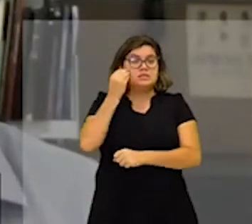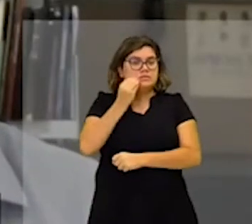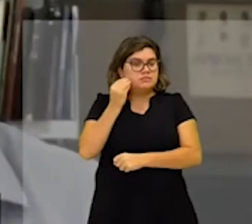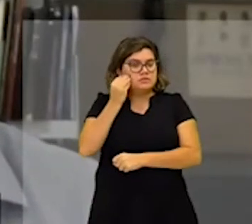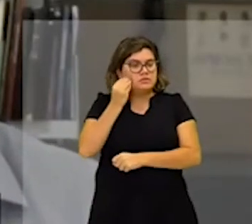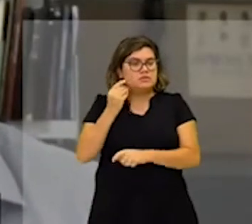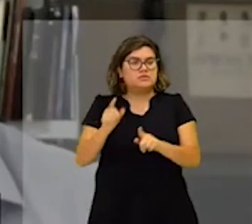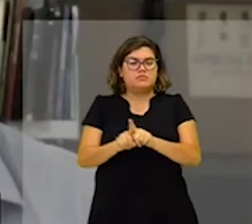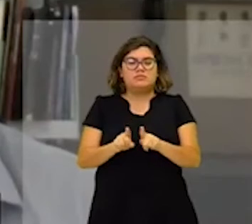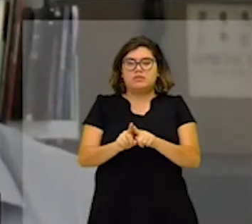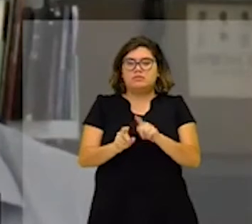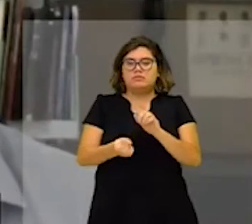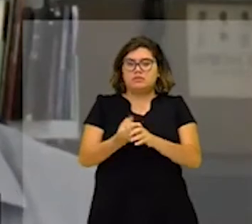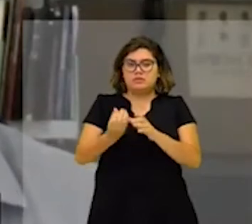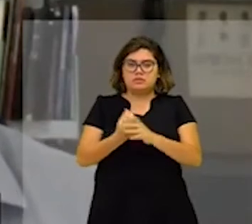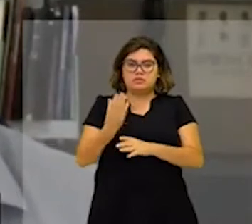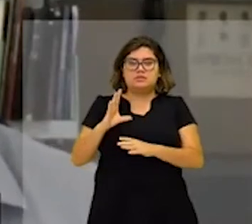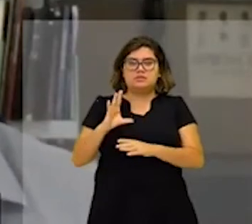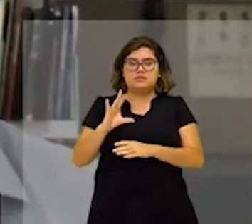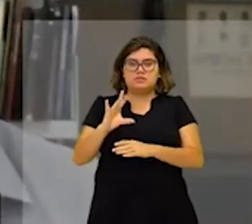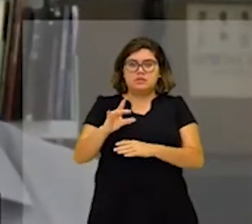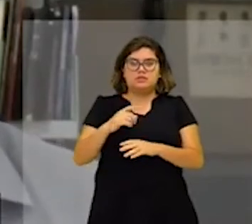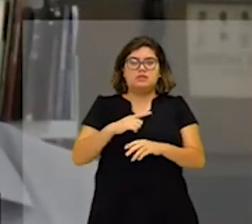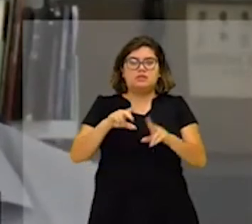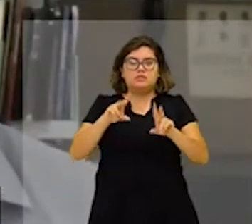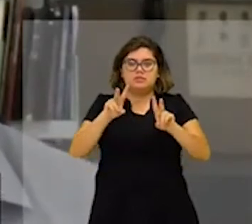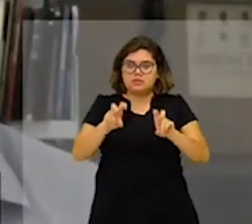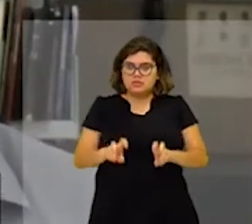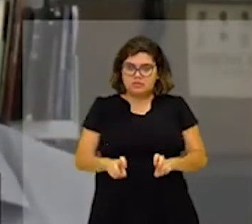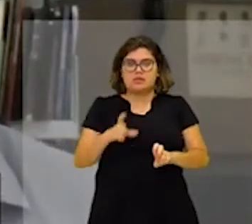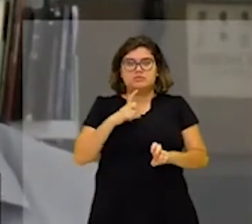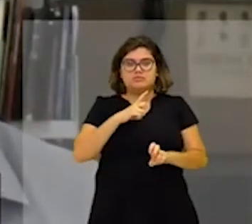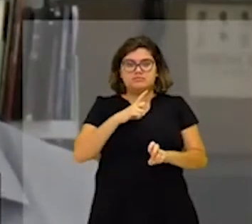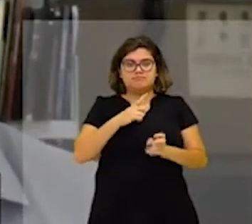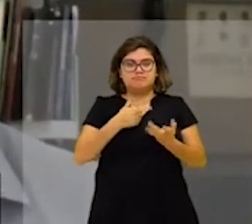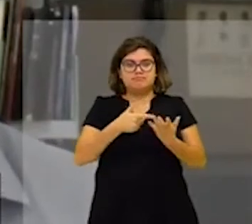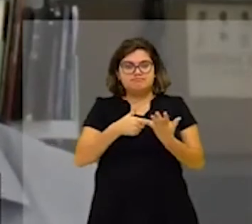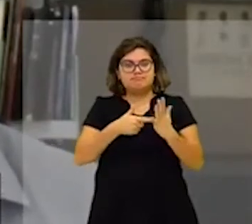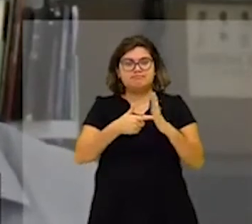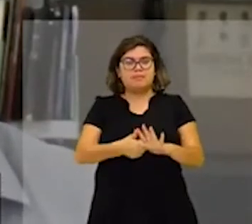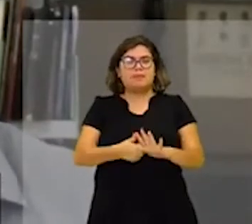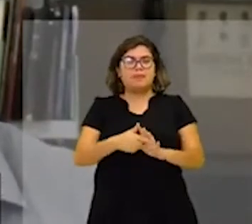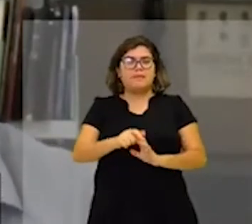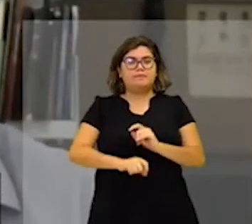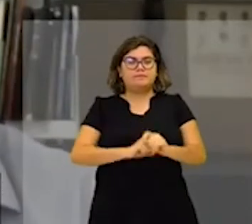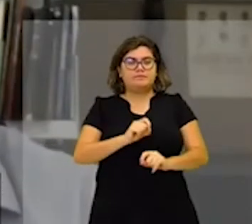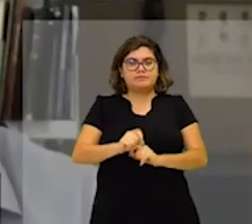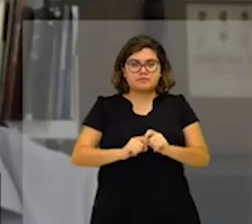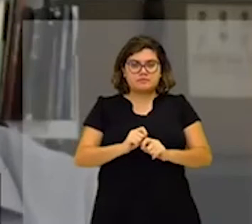científica sobre essa temática cotas e nos leva o tema então de que nós vamos tratar aqui é a